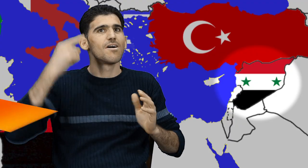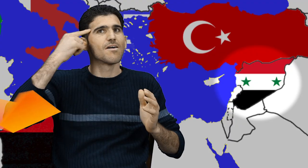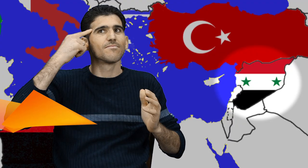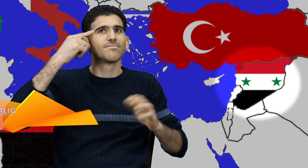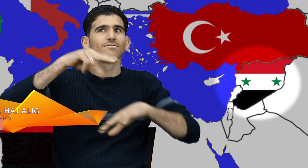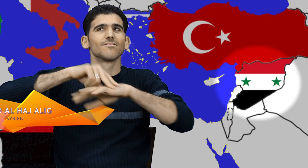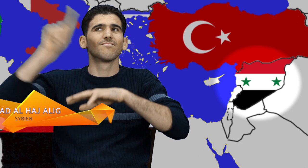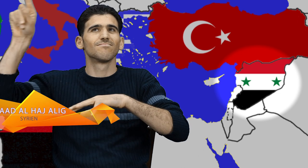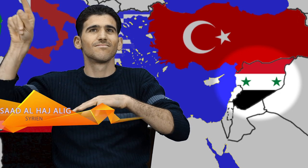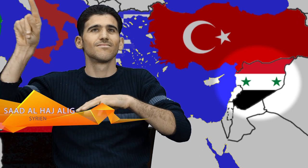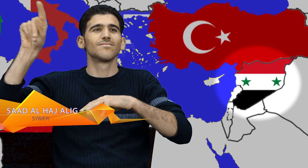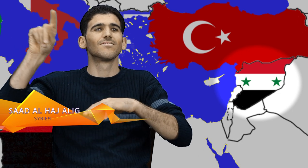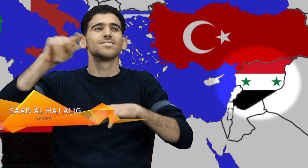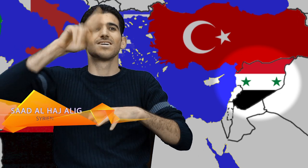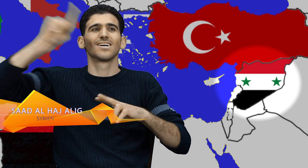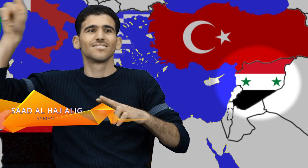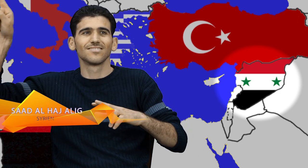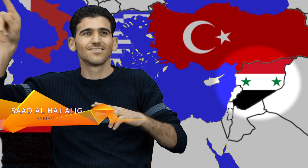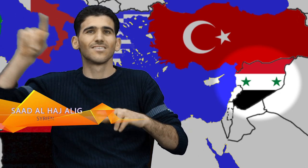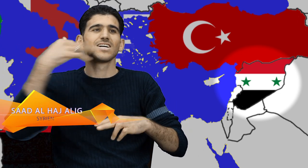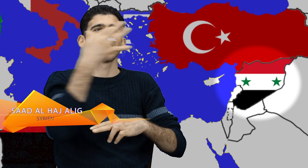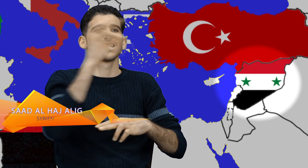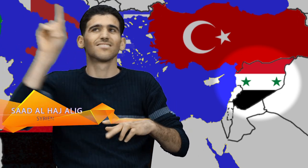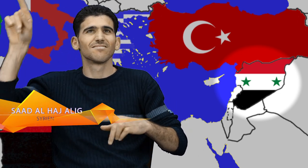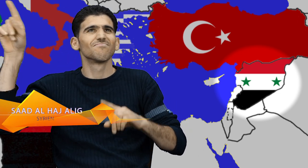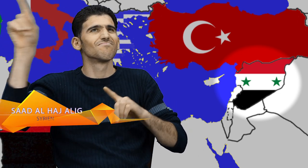Ich kann mir kaum vorstellen, in einem Land wie z.B. Schweden, Norwegen oder Frankreich zu leben.